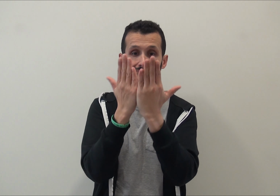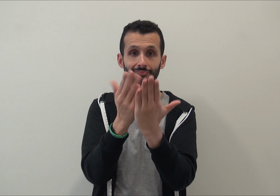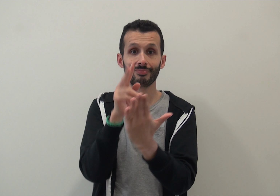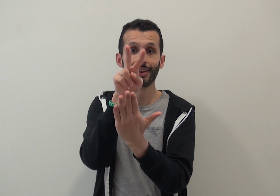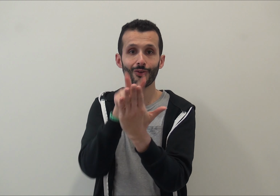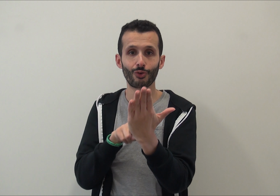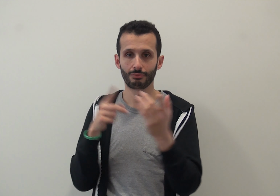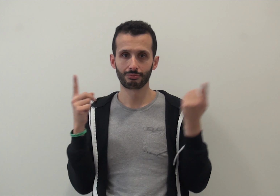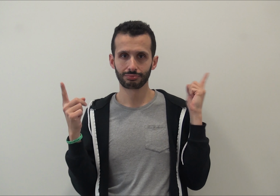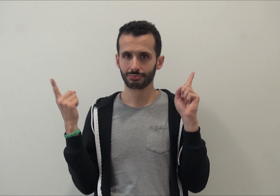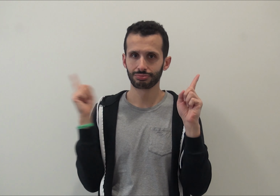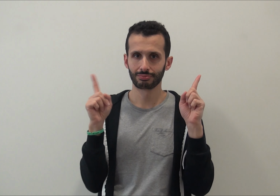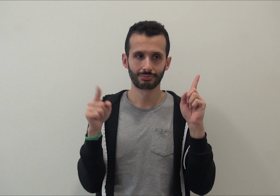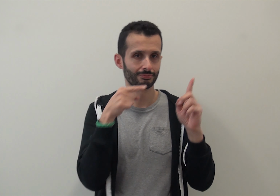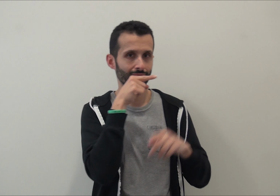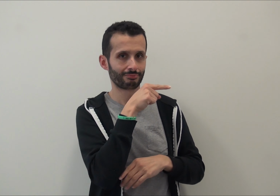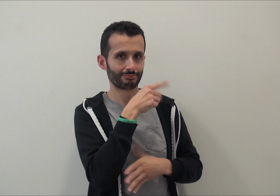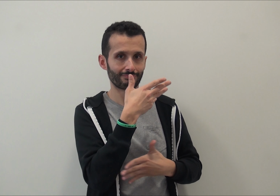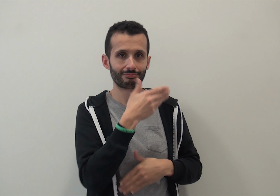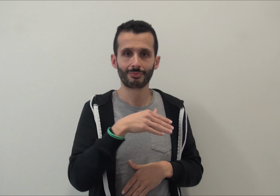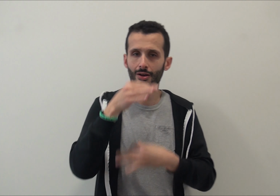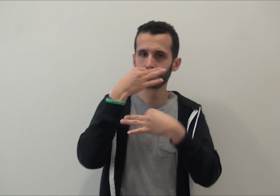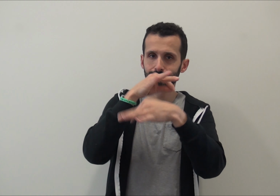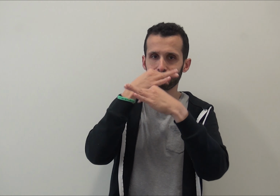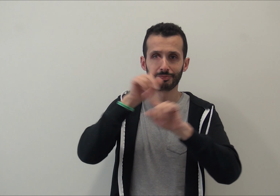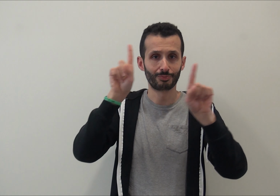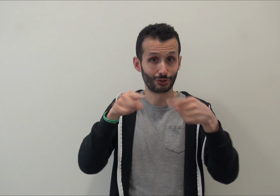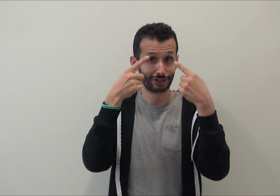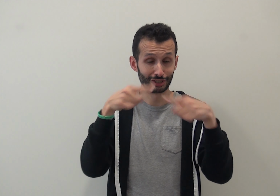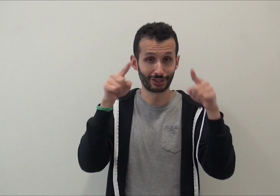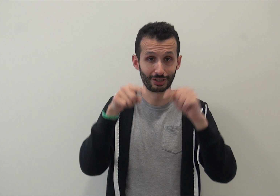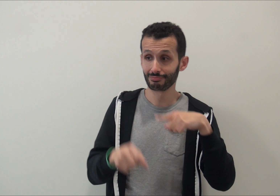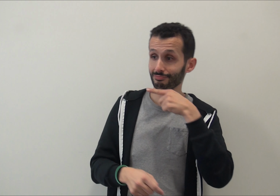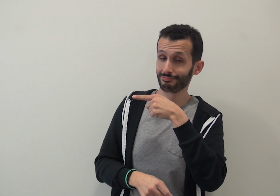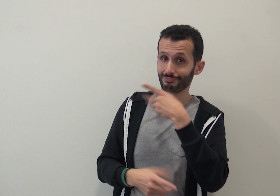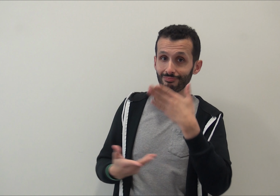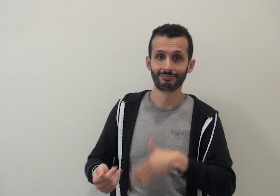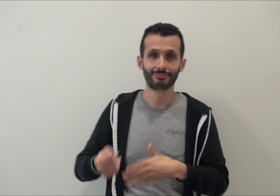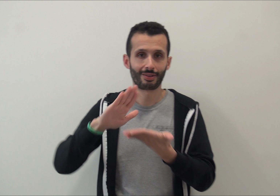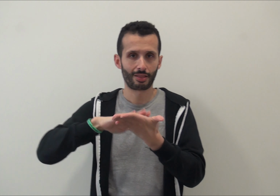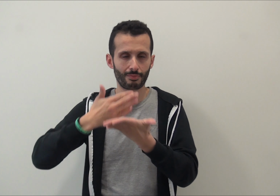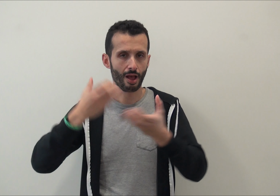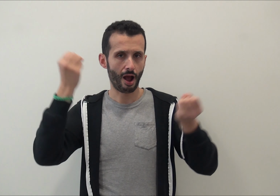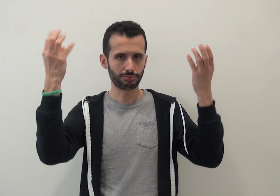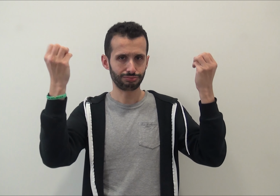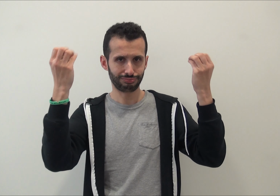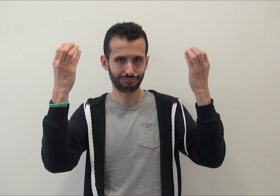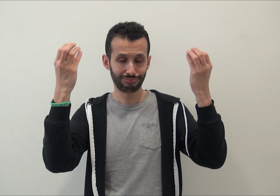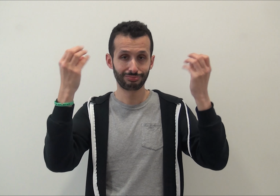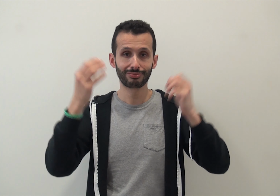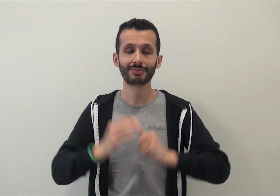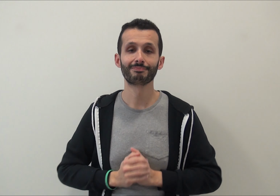Il s'agit d'une lecture musicale et signée.